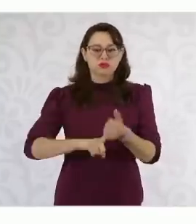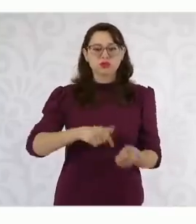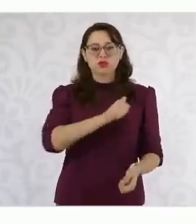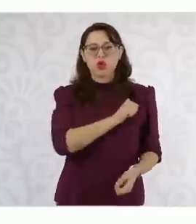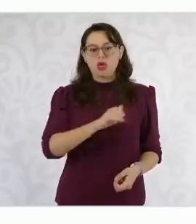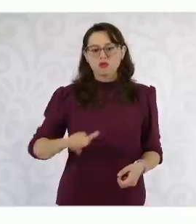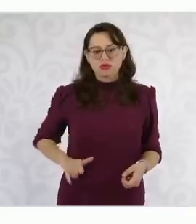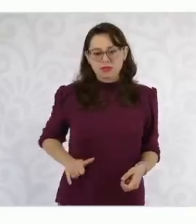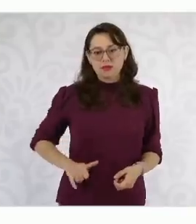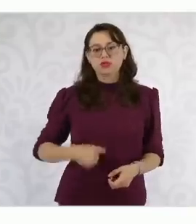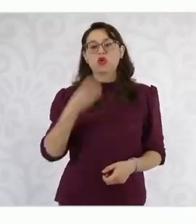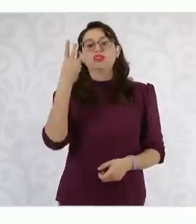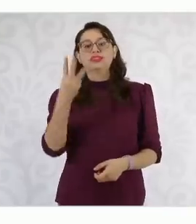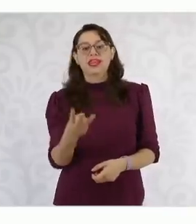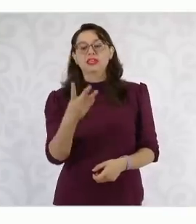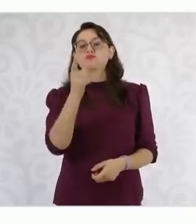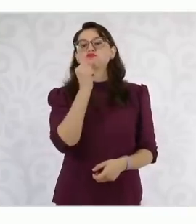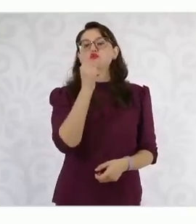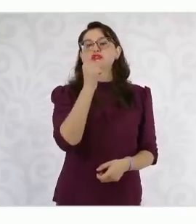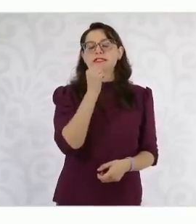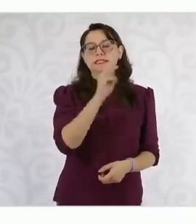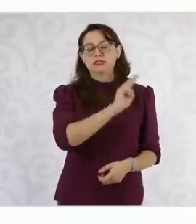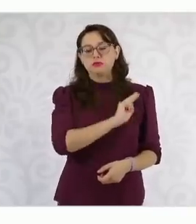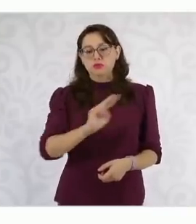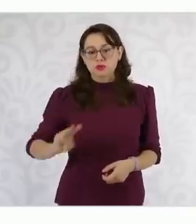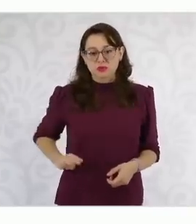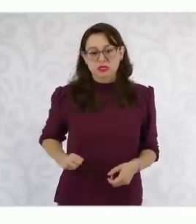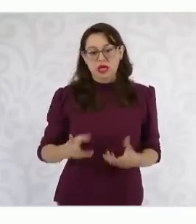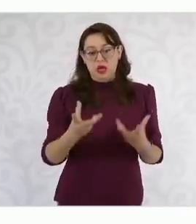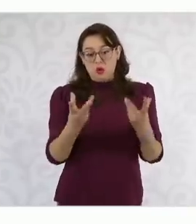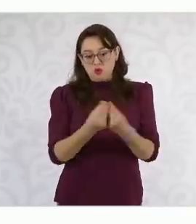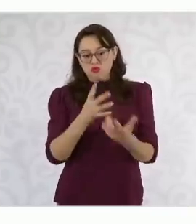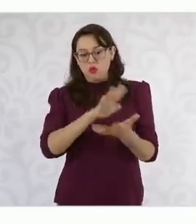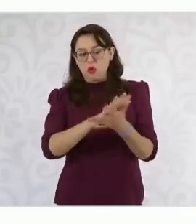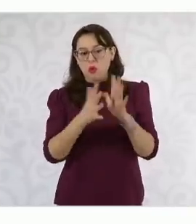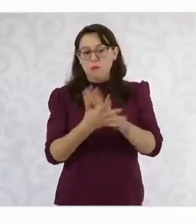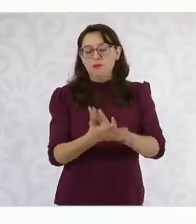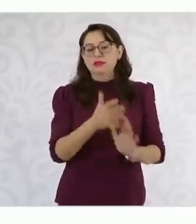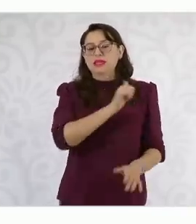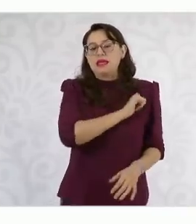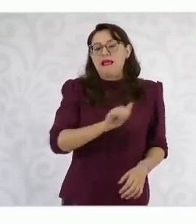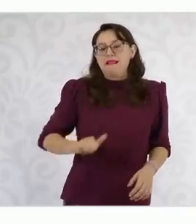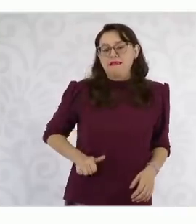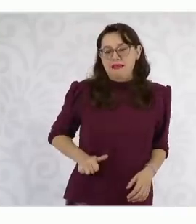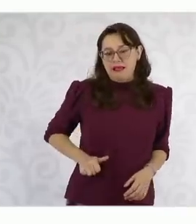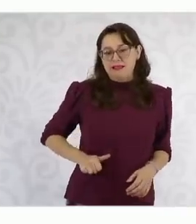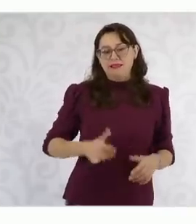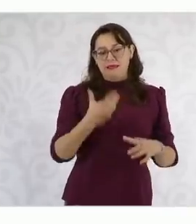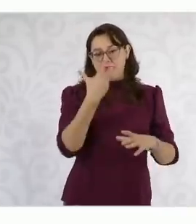relacionados con la fuga del alcalde del municipio dicho sujeto es acusado de desviar el dinero del